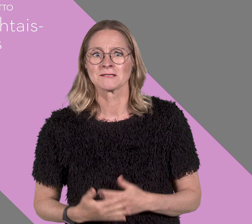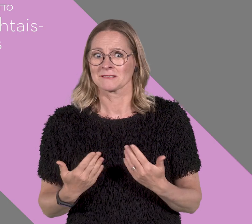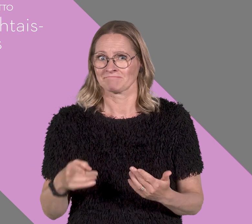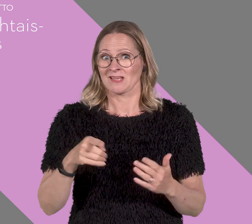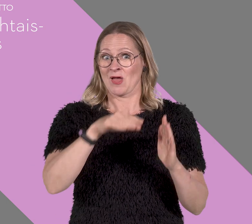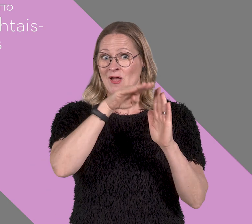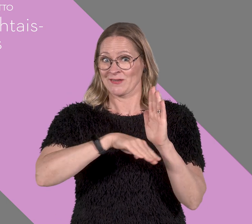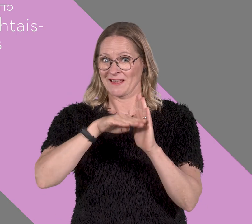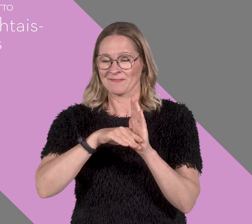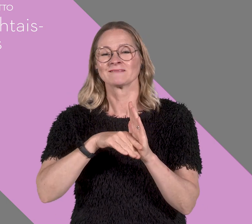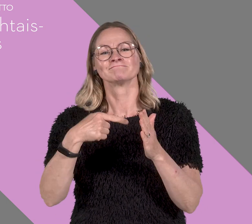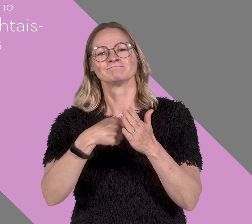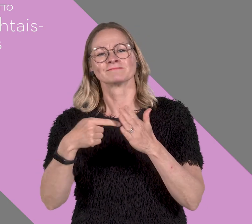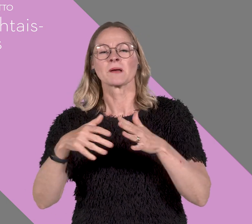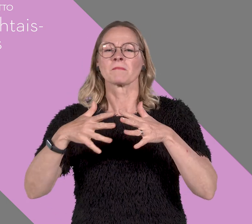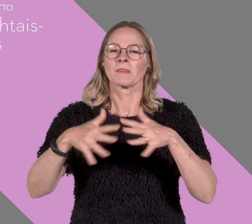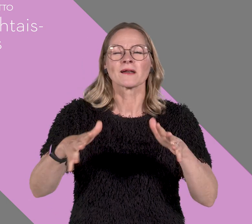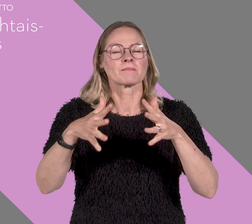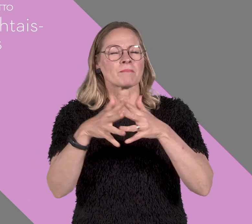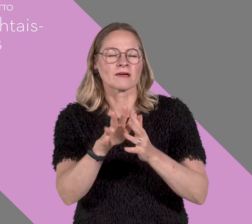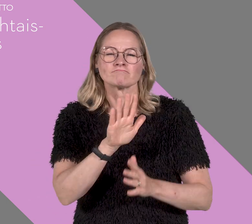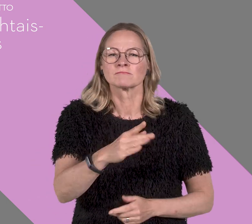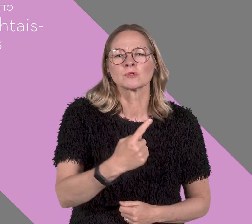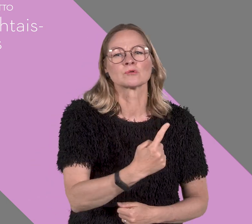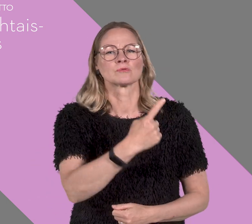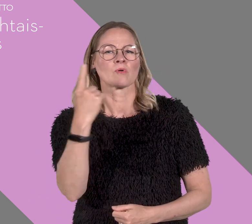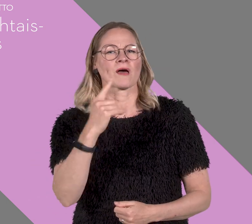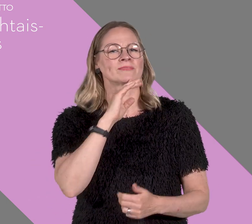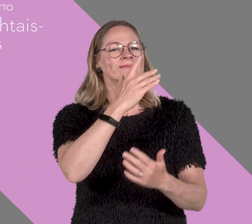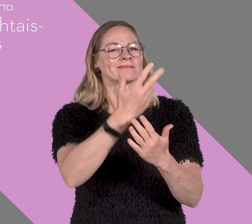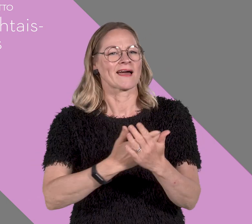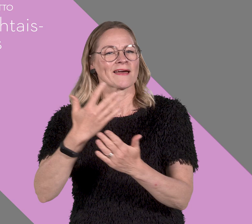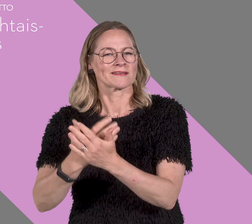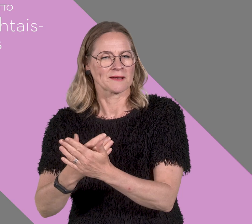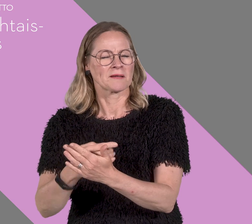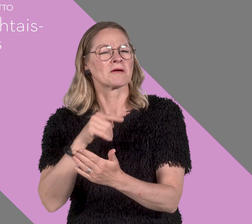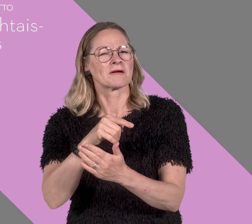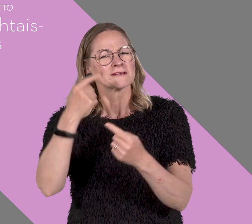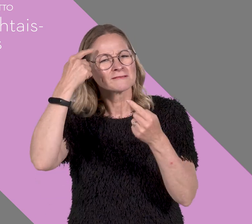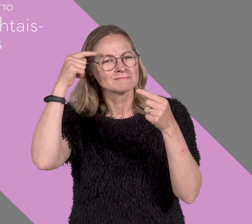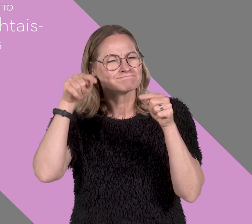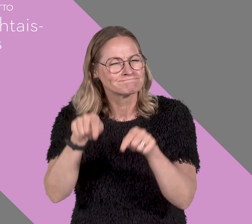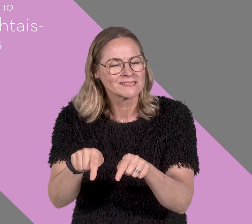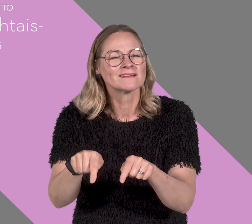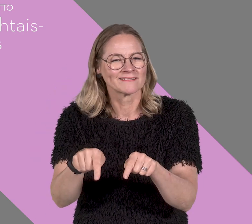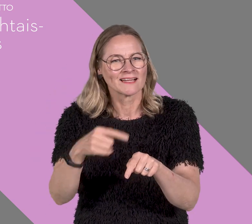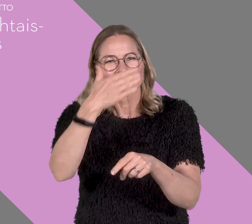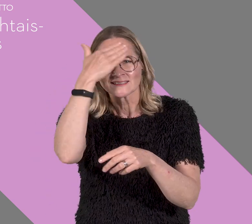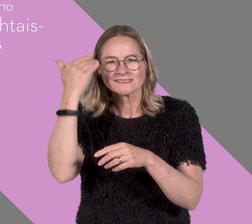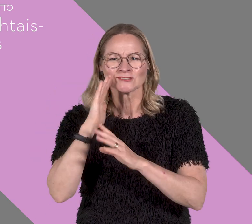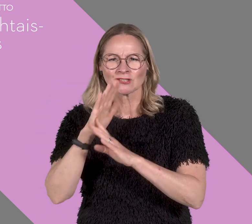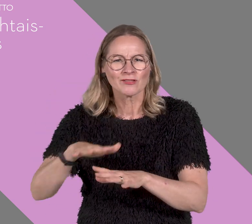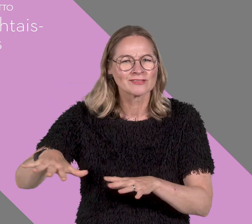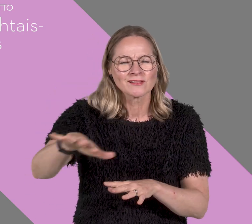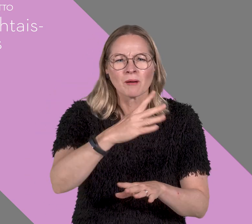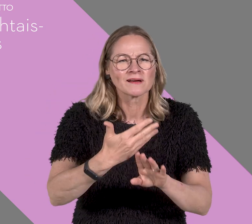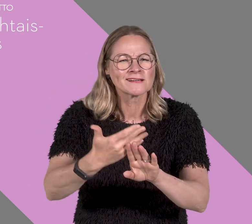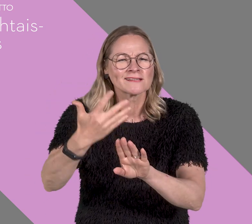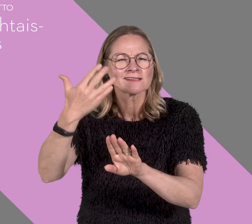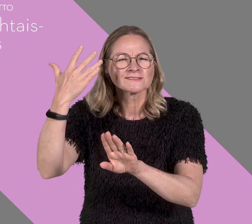Ohjelmassa ”Merimajan tuhat tarinaa” perehdytään kesäkodin historiaan -